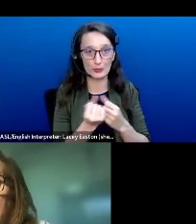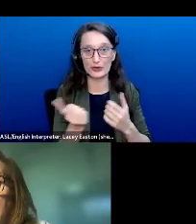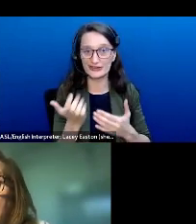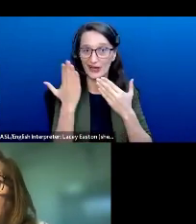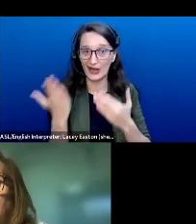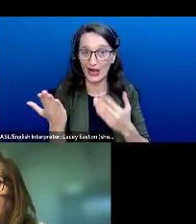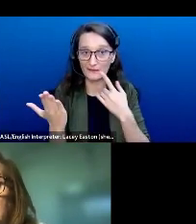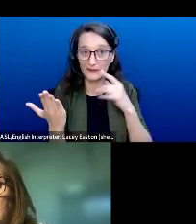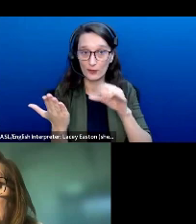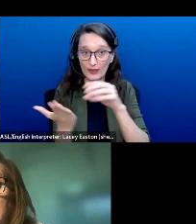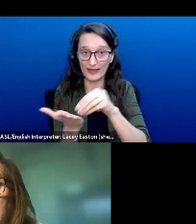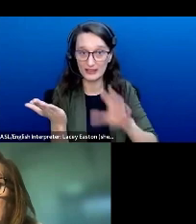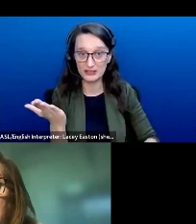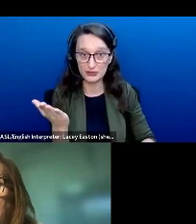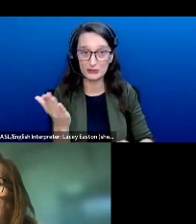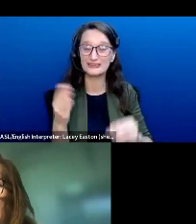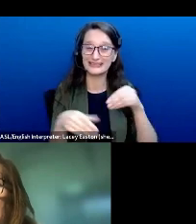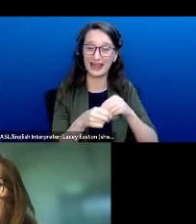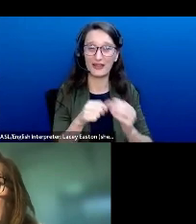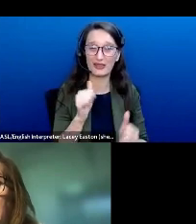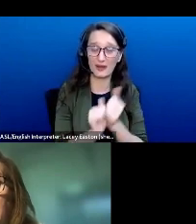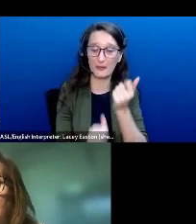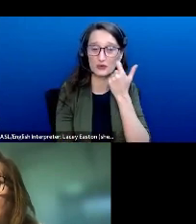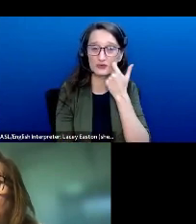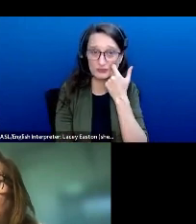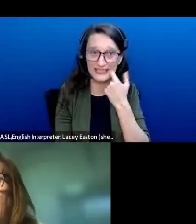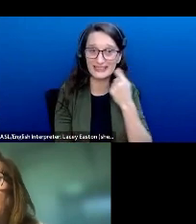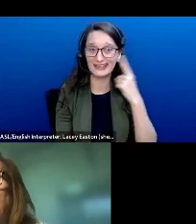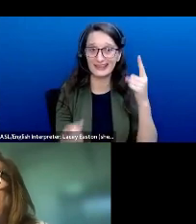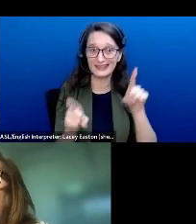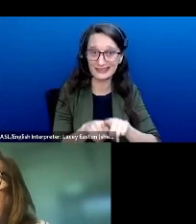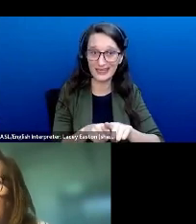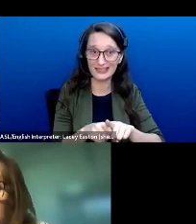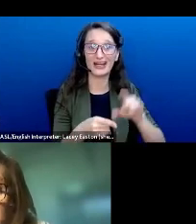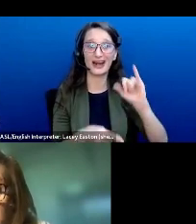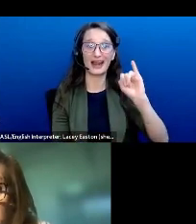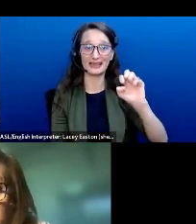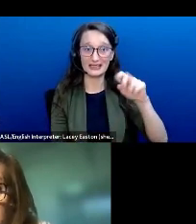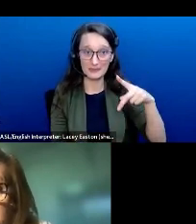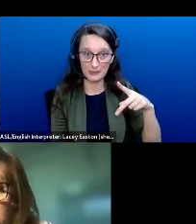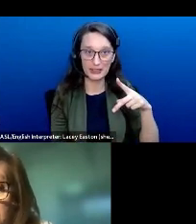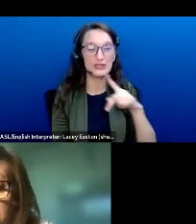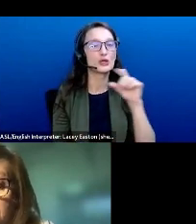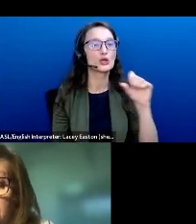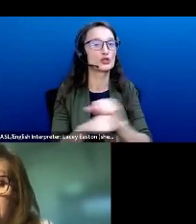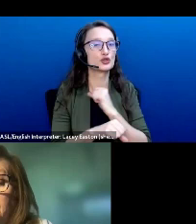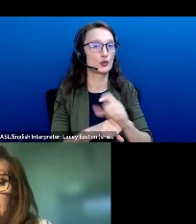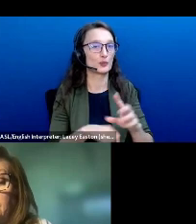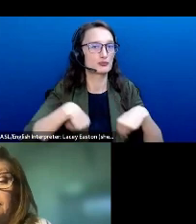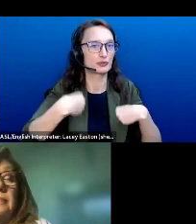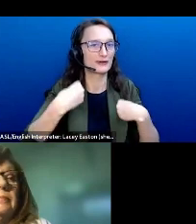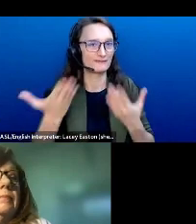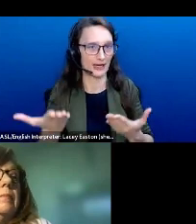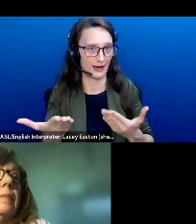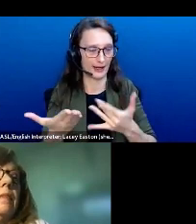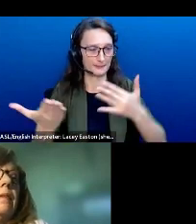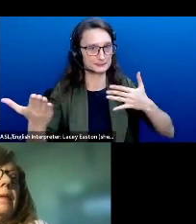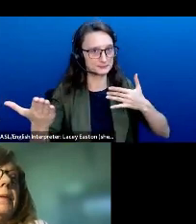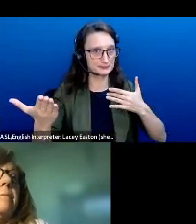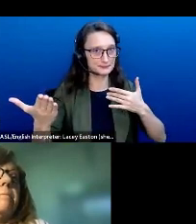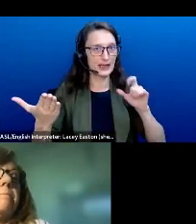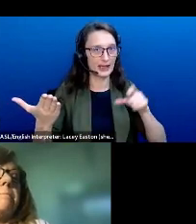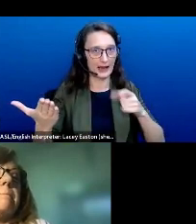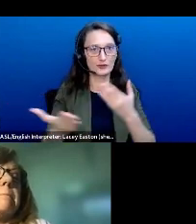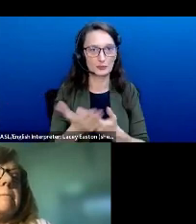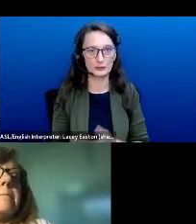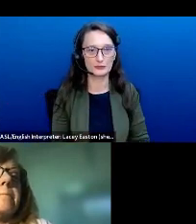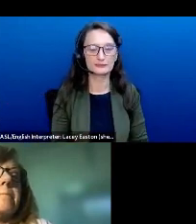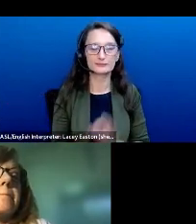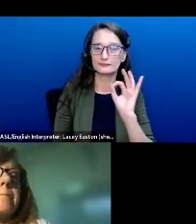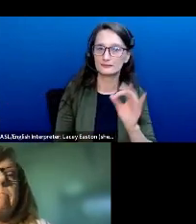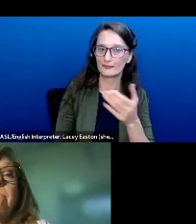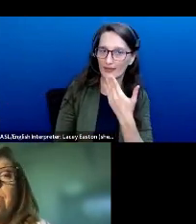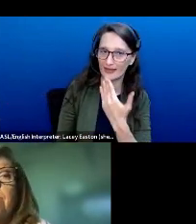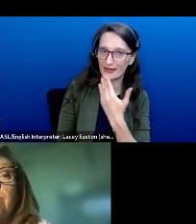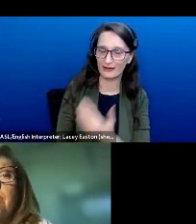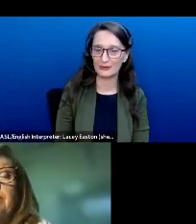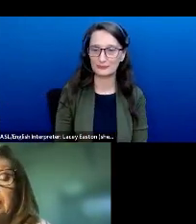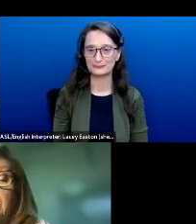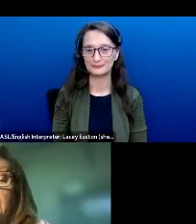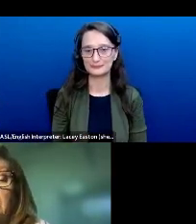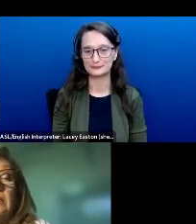en el IEP consentido más reciente realmente se le brindaron al estudiante. Gracias.